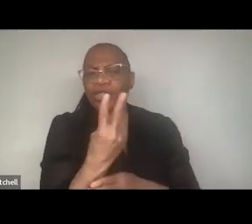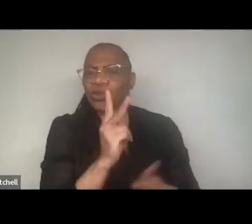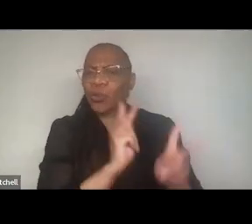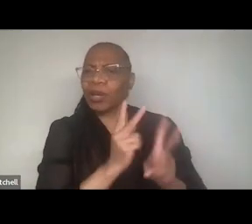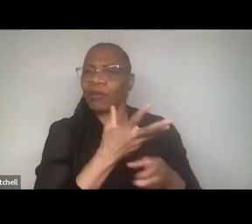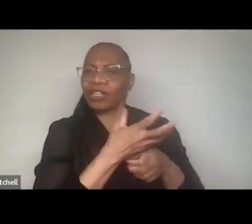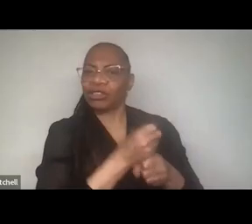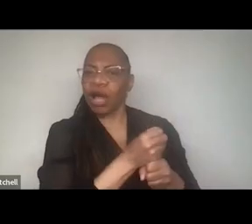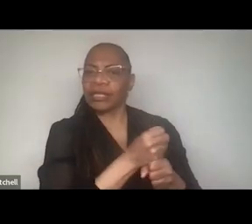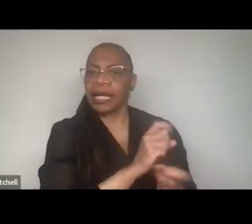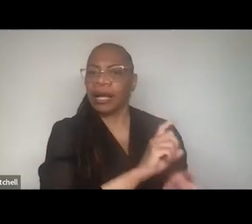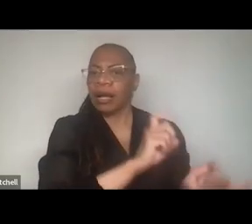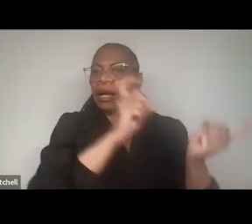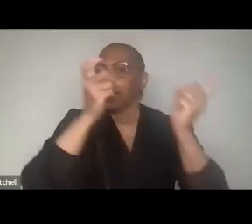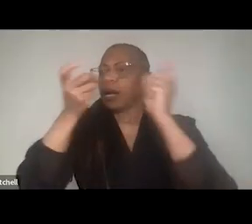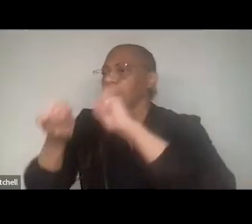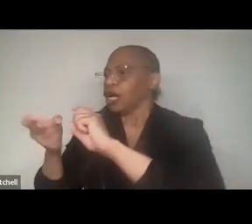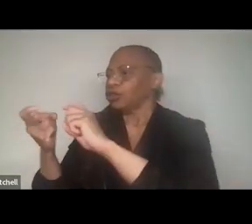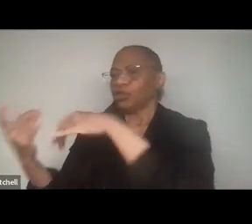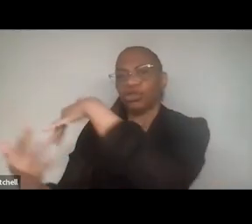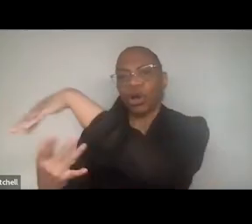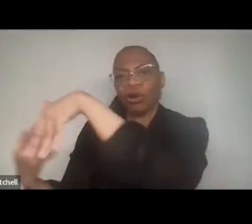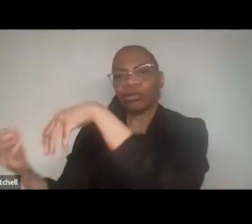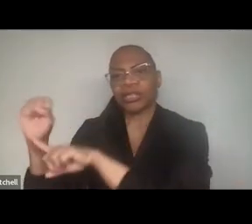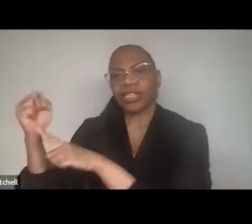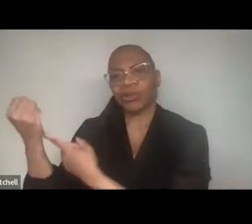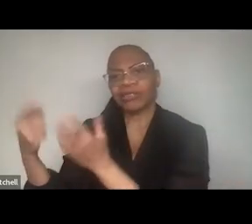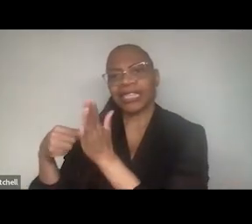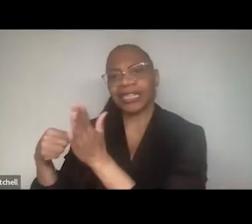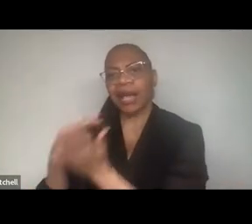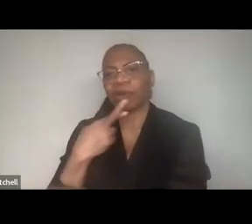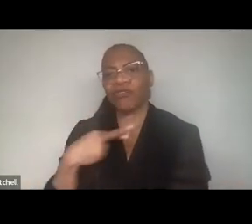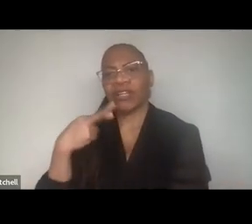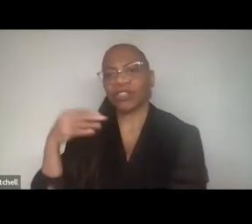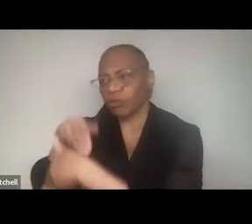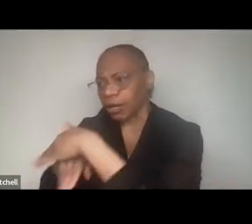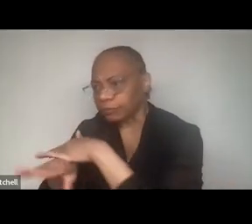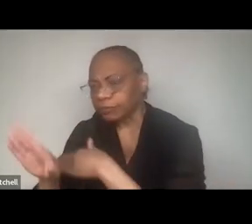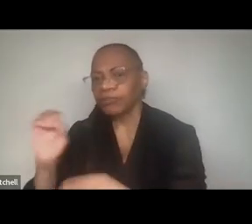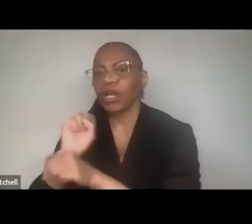a una situación social tan simple como ir a un restaurante y trabajar con Peter... No Peter, Richard.